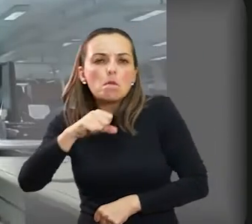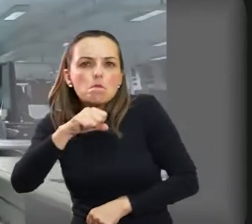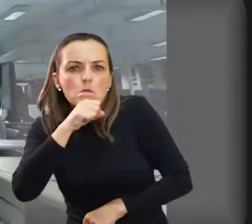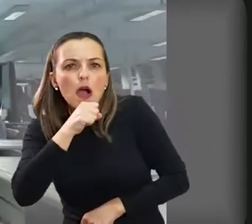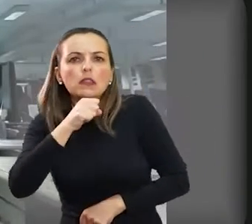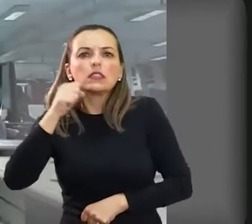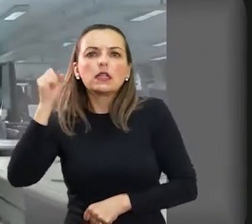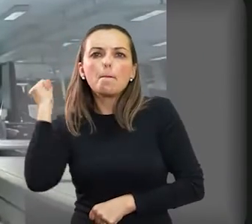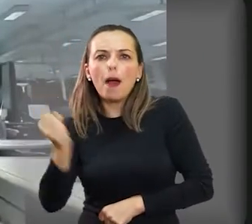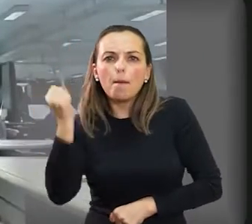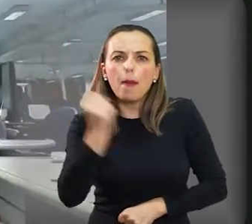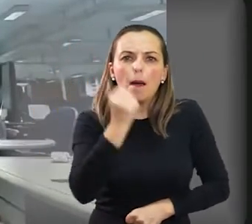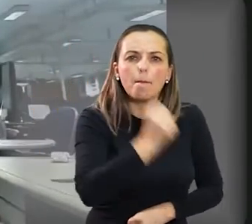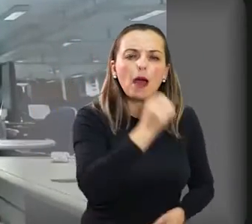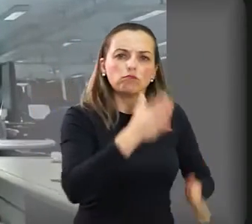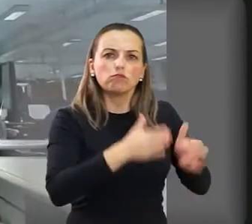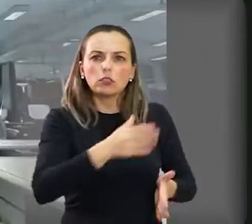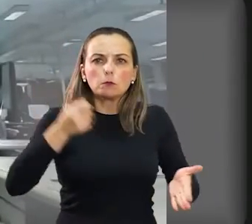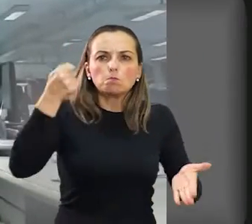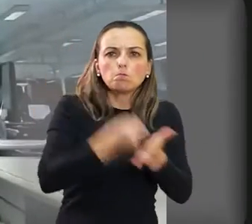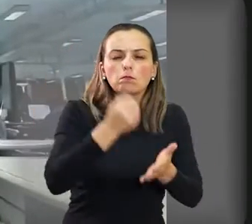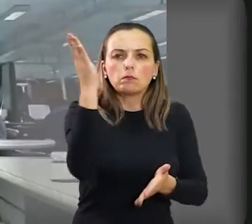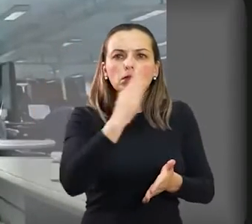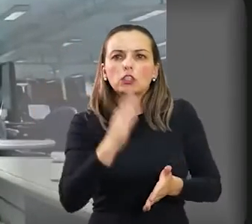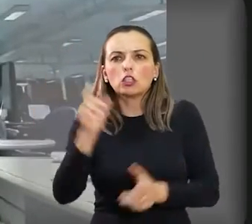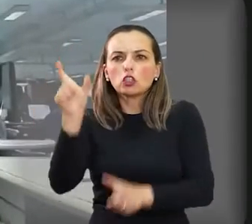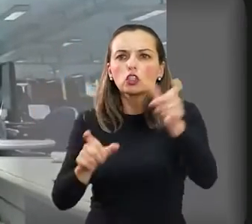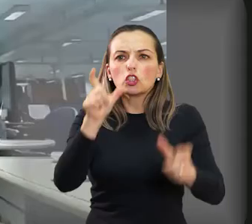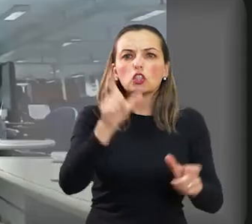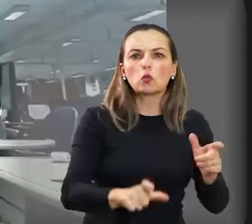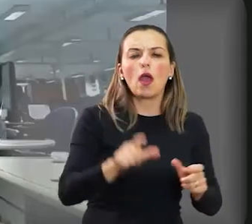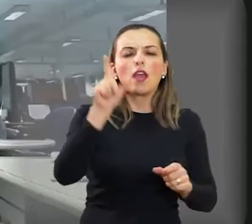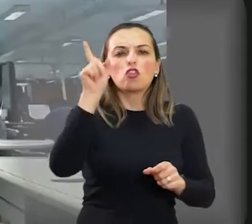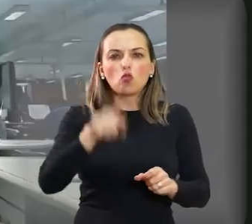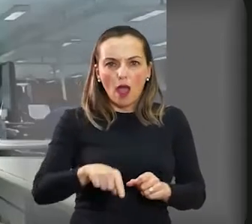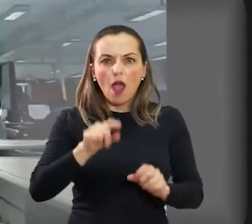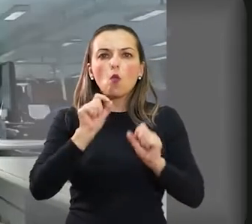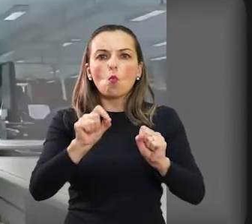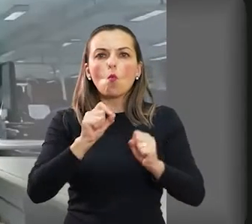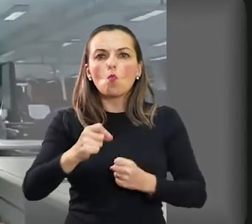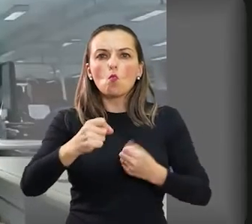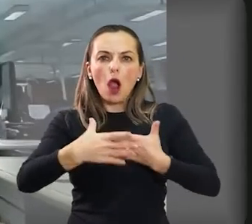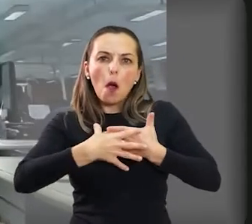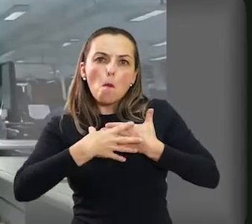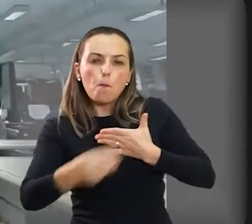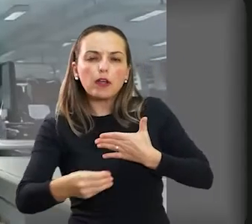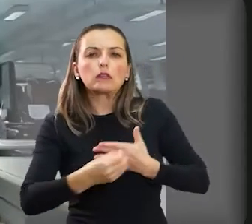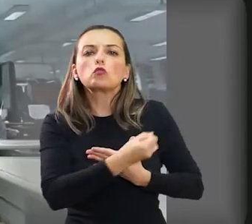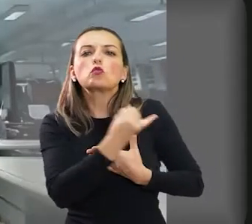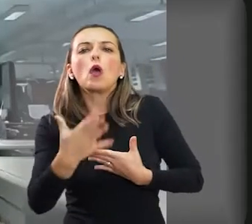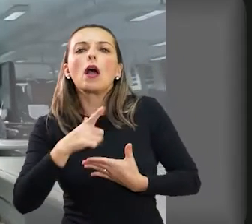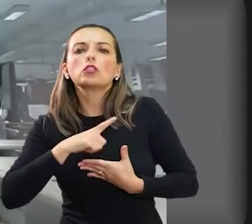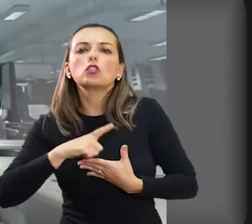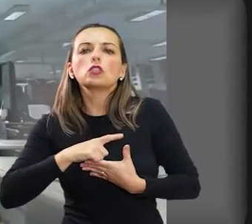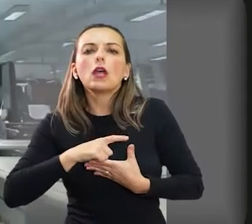filhos e filhas. Quantas mulheres, quantas mães sofreram a morte de seus filhos na ditadura e muitas vezes não